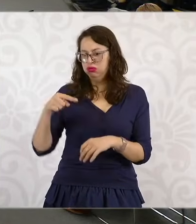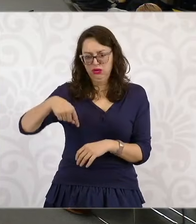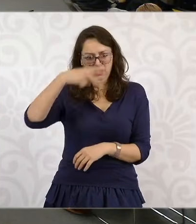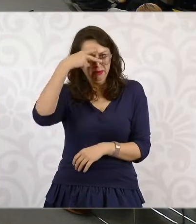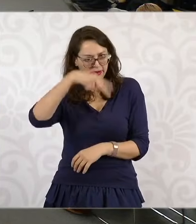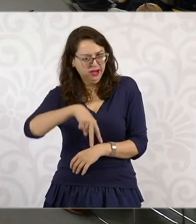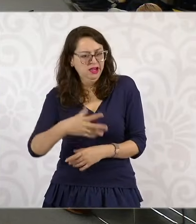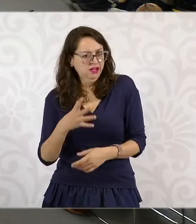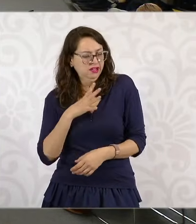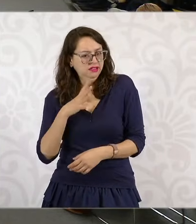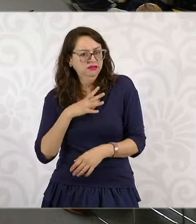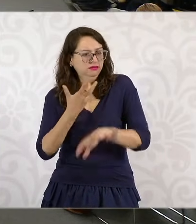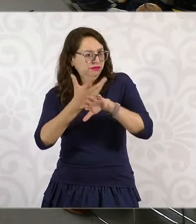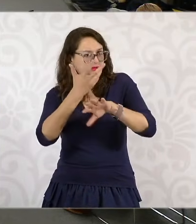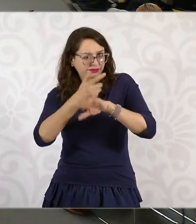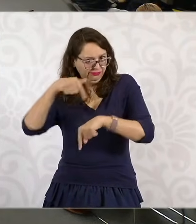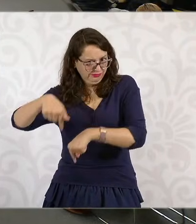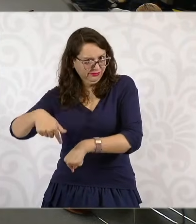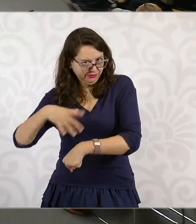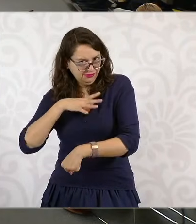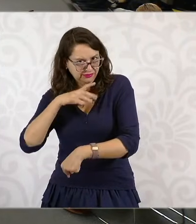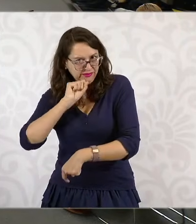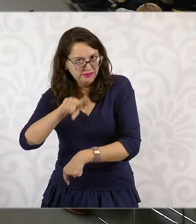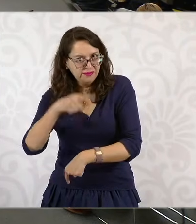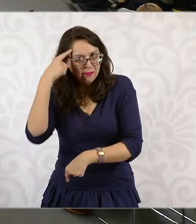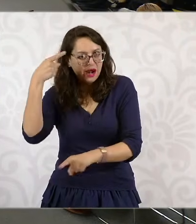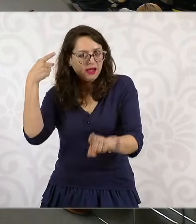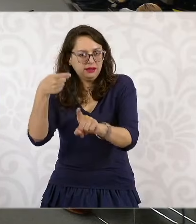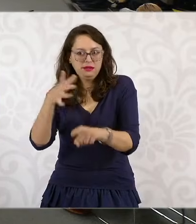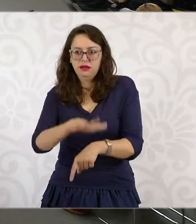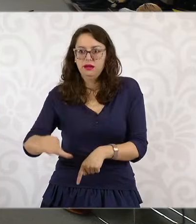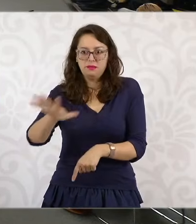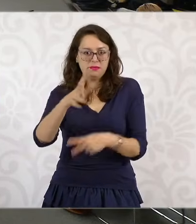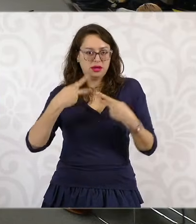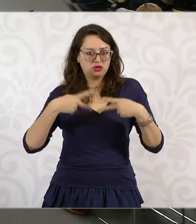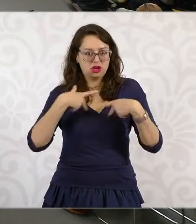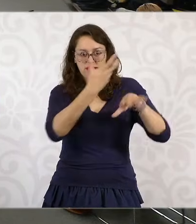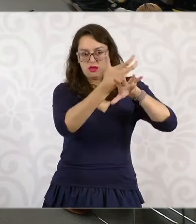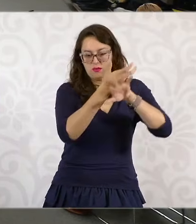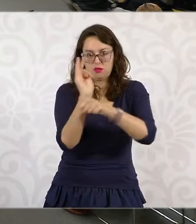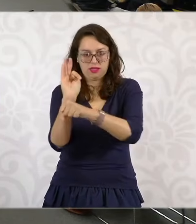entre otras de sus funciones, es proteger a sus a sus ciudadanos. Entonces, los consulados en